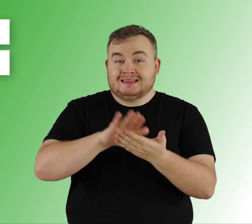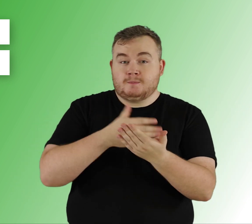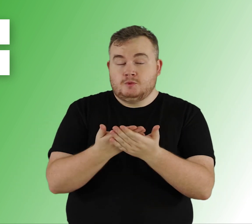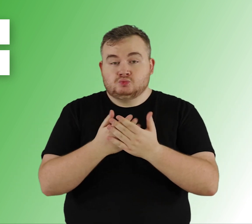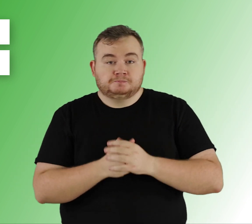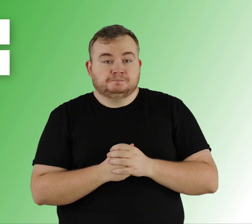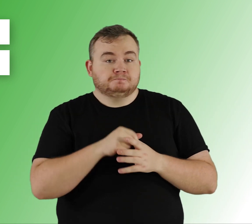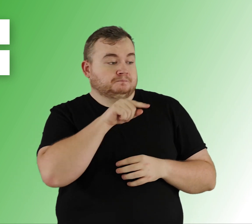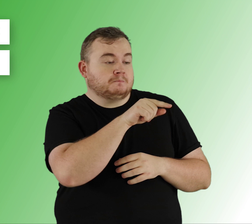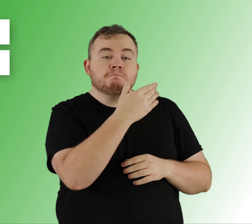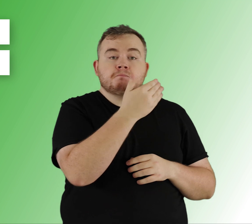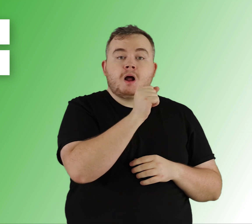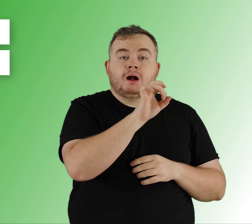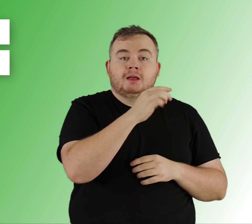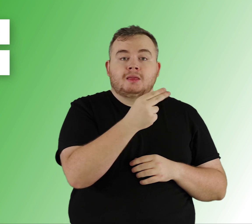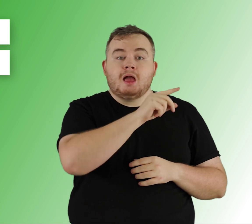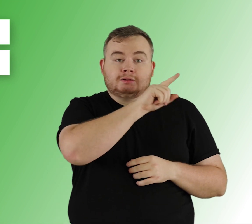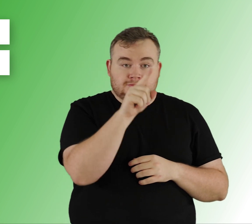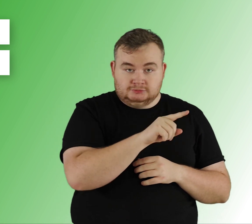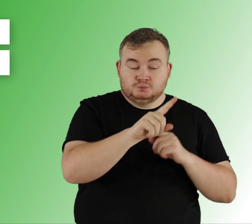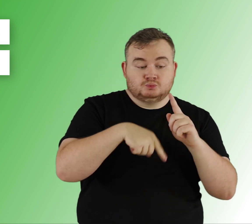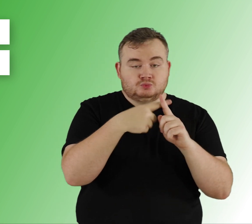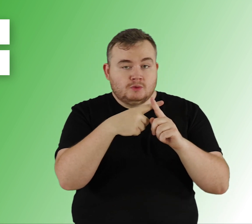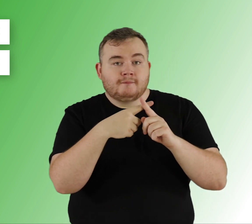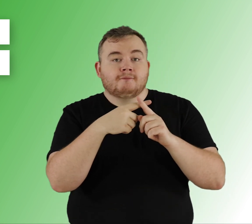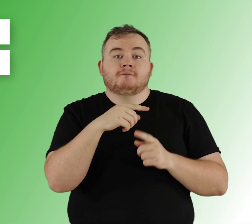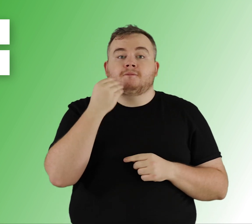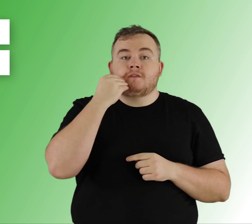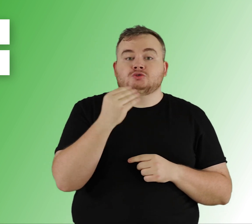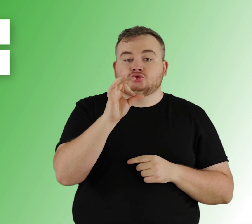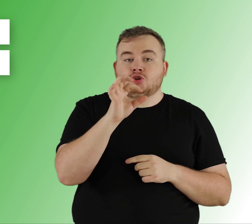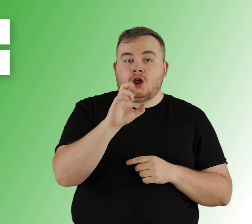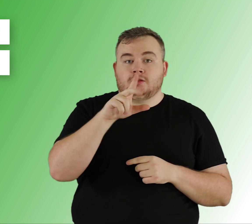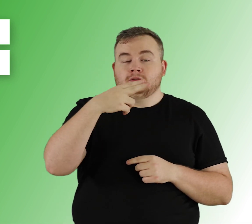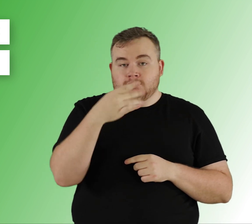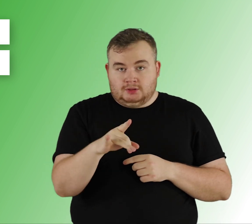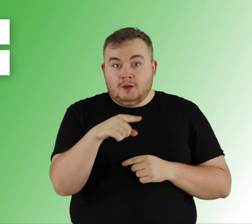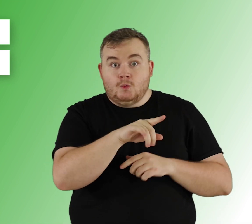Na przykład magnez plus kwas solny